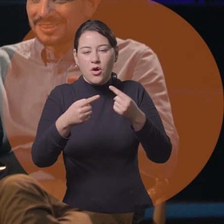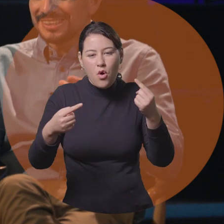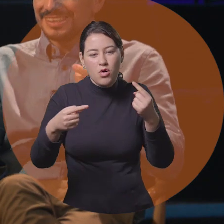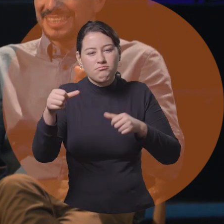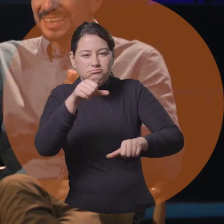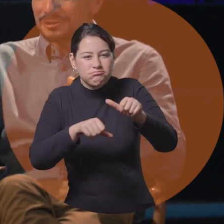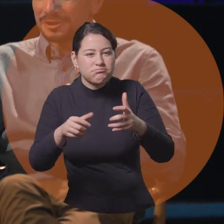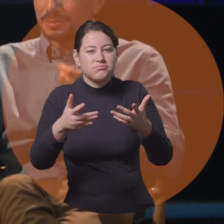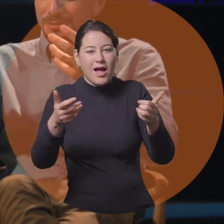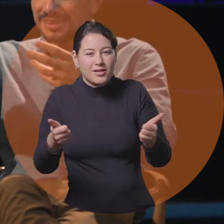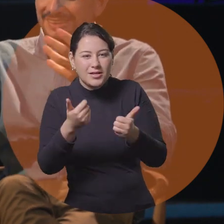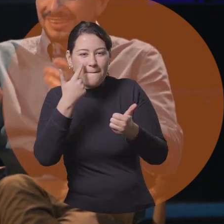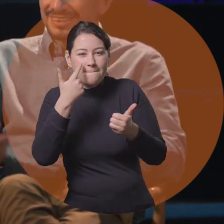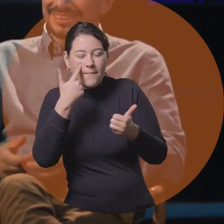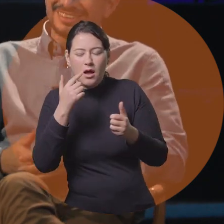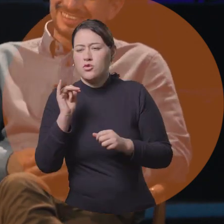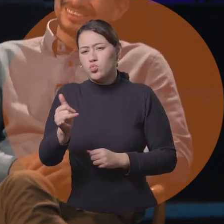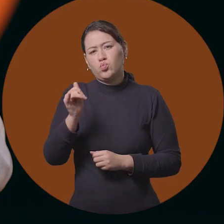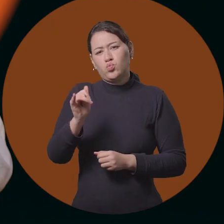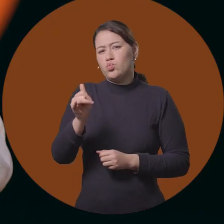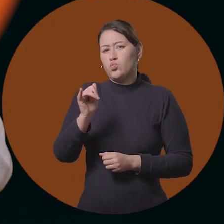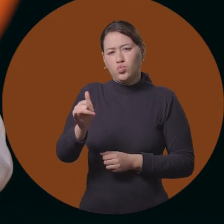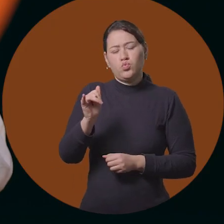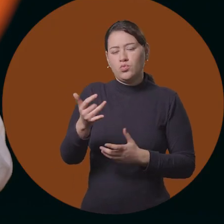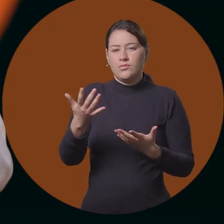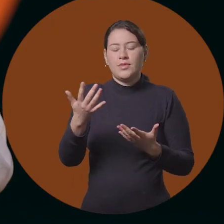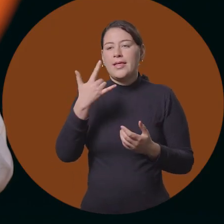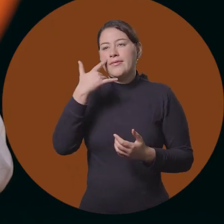y hacerlo y después ver? Sí, sí. A ver, por ejemplo,